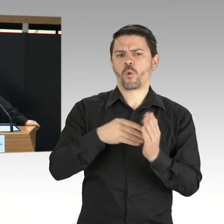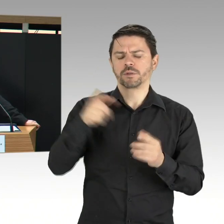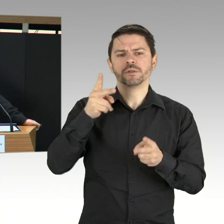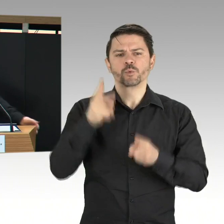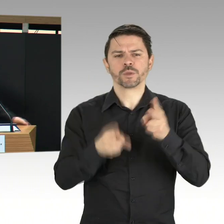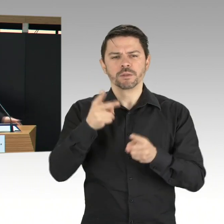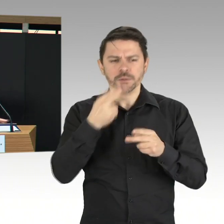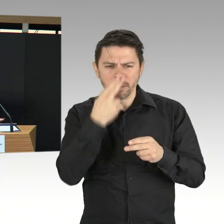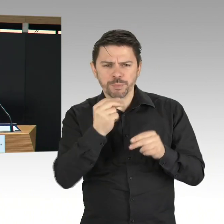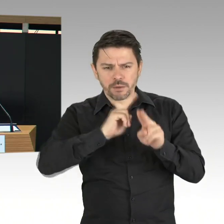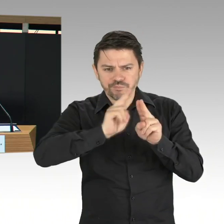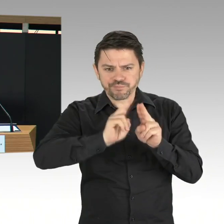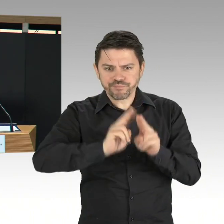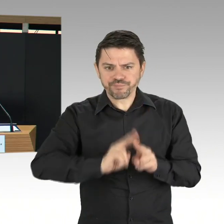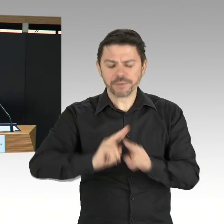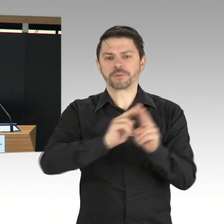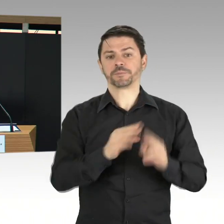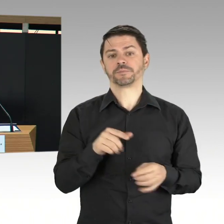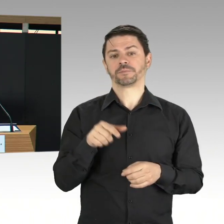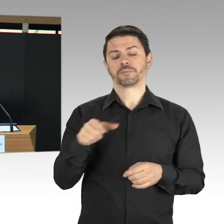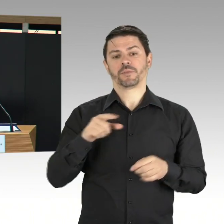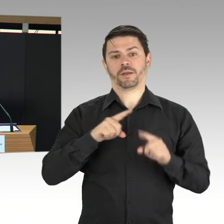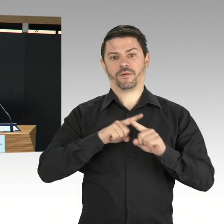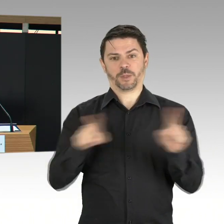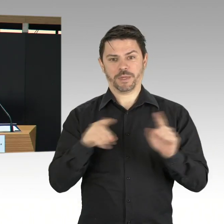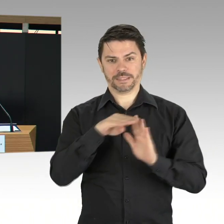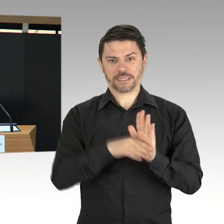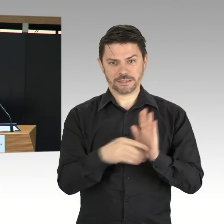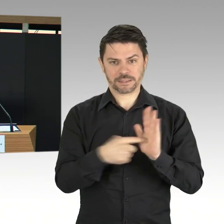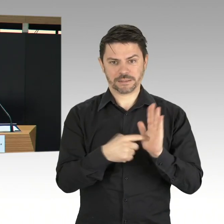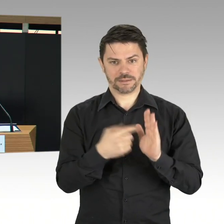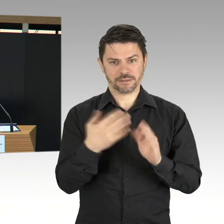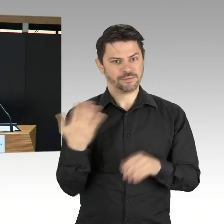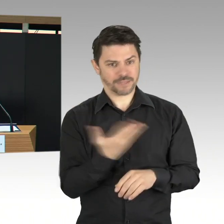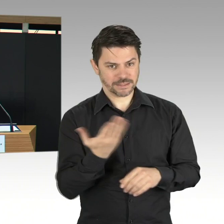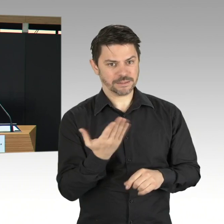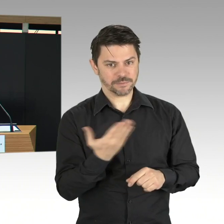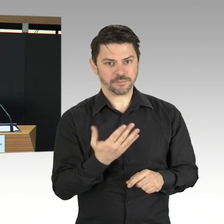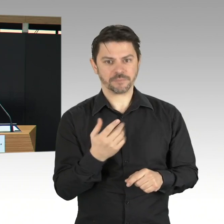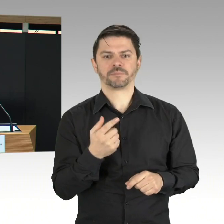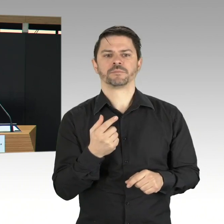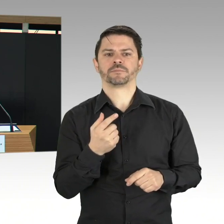Natürlich kann man hier bei so einer Rede nicht auf alle möglichen Einzelfälle eingehen,